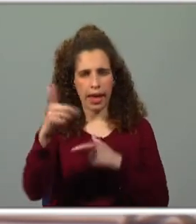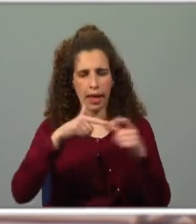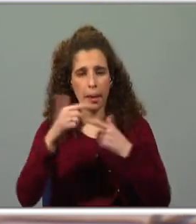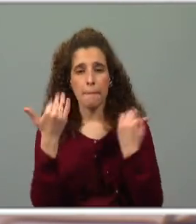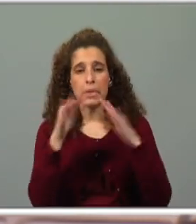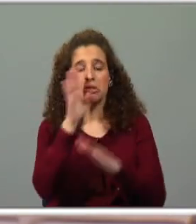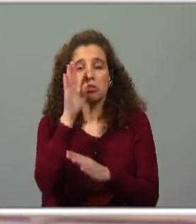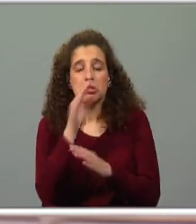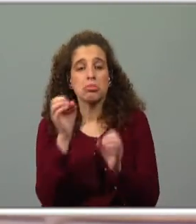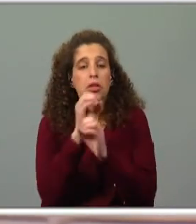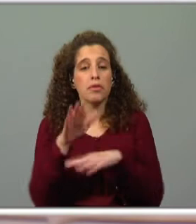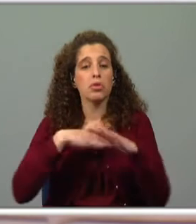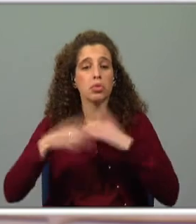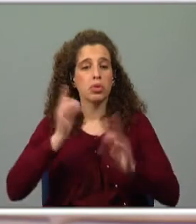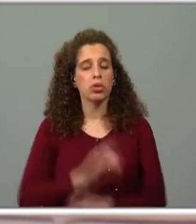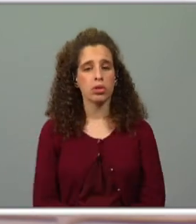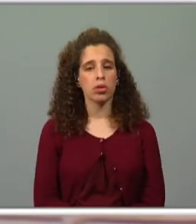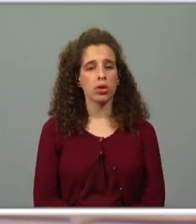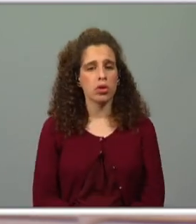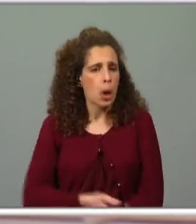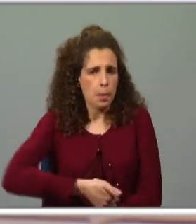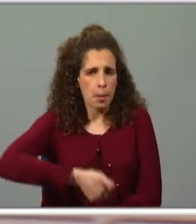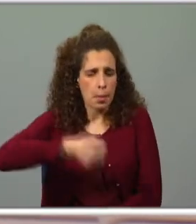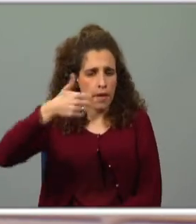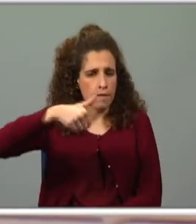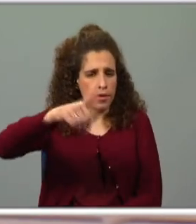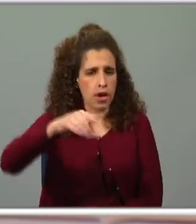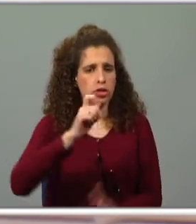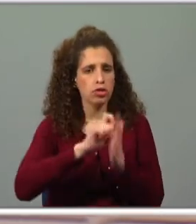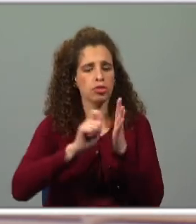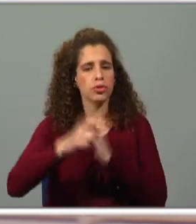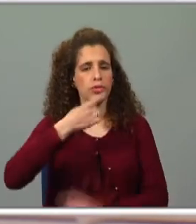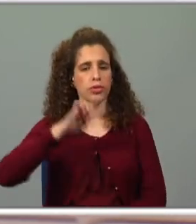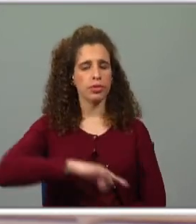também se não estivéssemos fazíamos que íamos melhorar E íamos reescrever 如果我們不是，我們也會那樣做我們要改進 我們要重寫